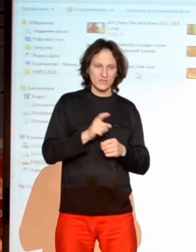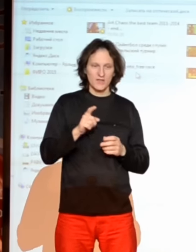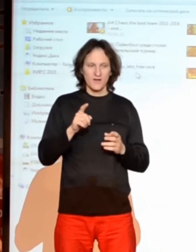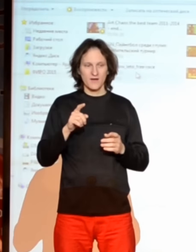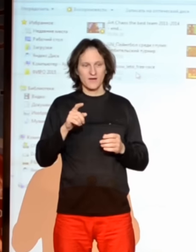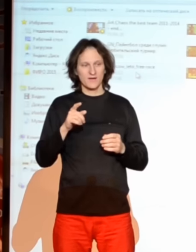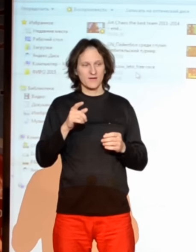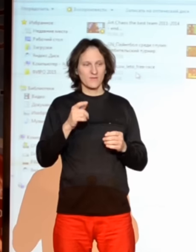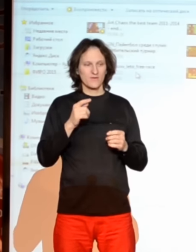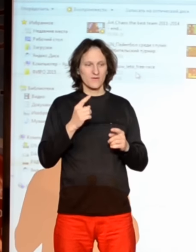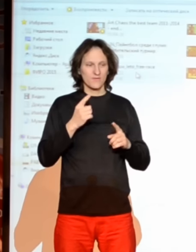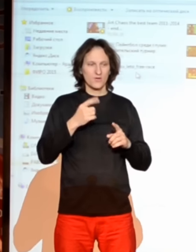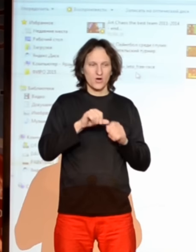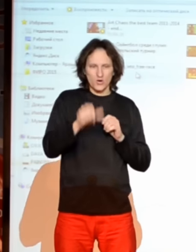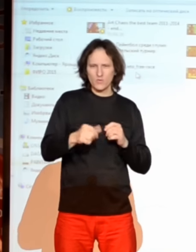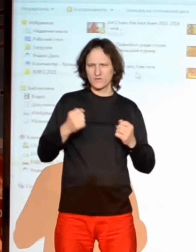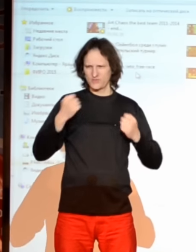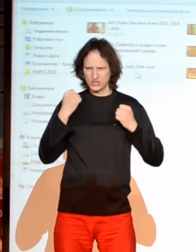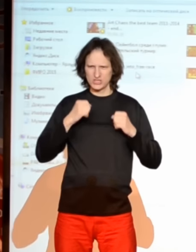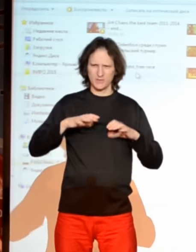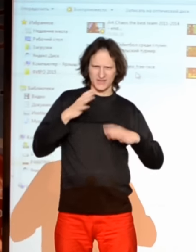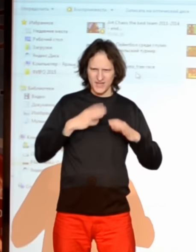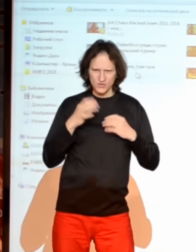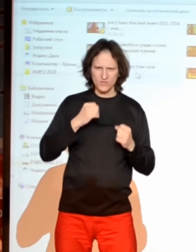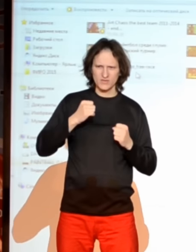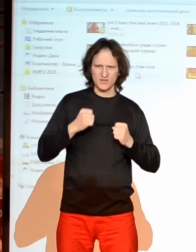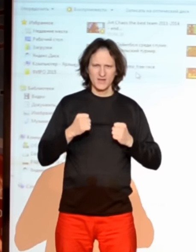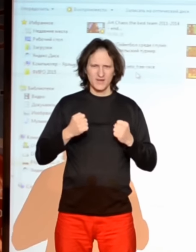Кроме этого надо иметь хорошую физическую подготовку.